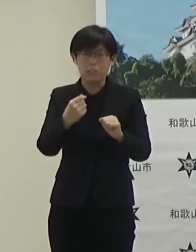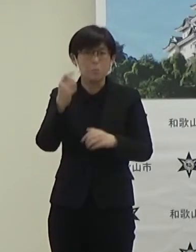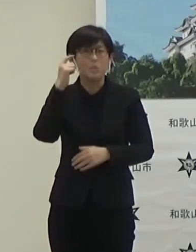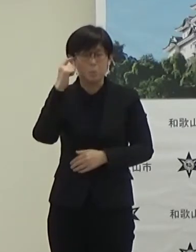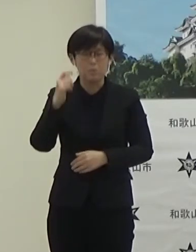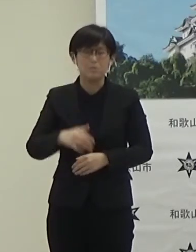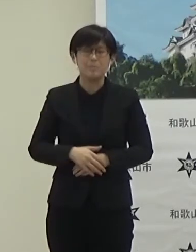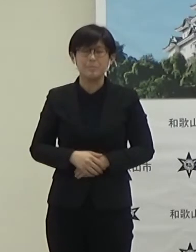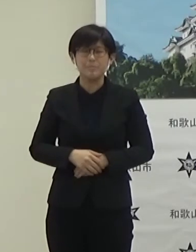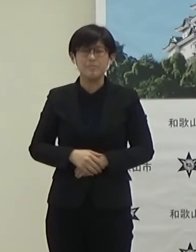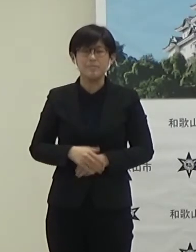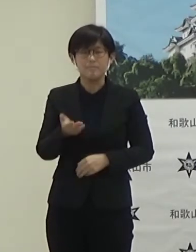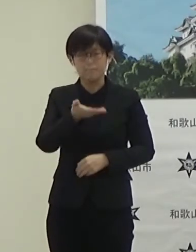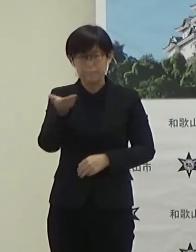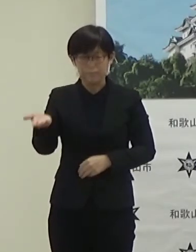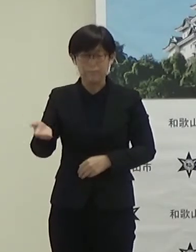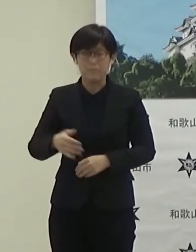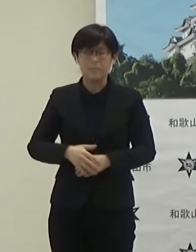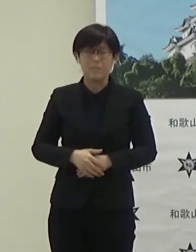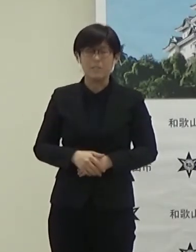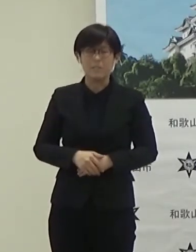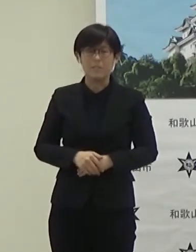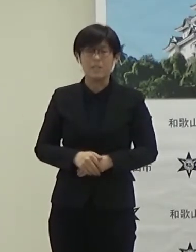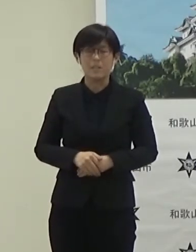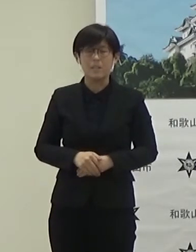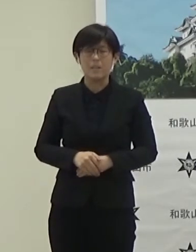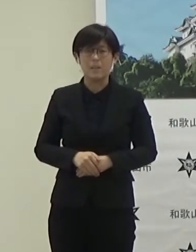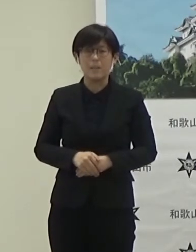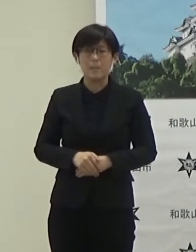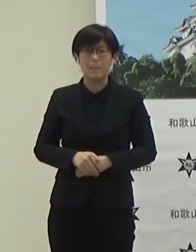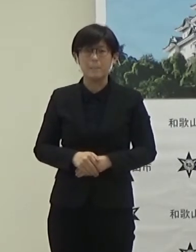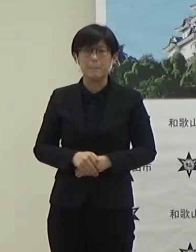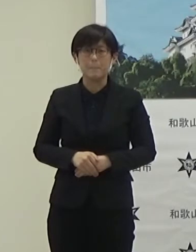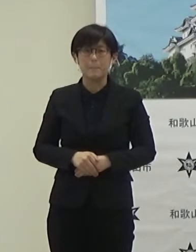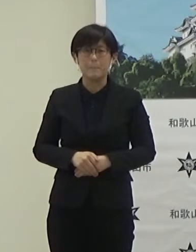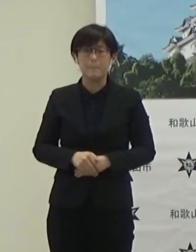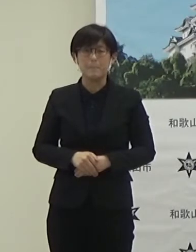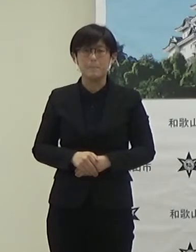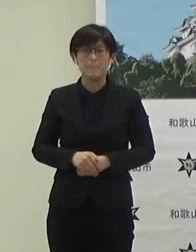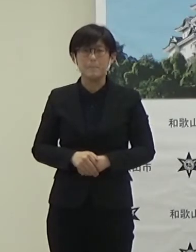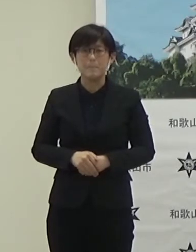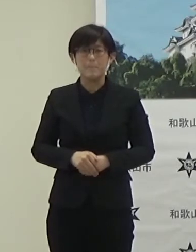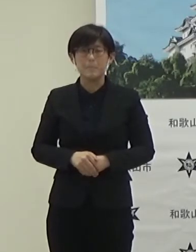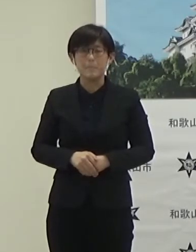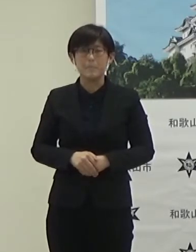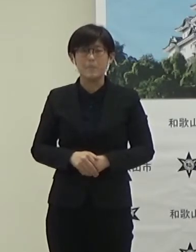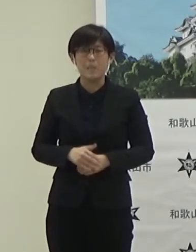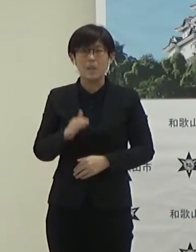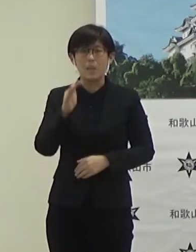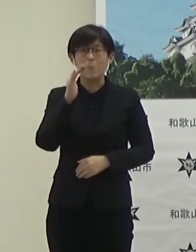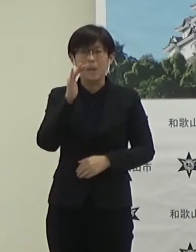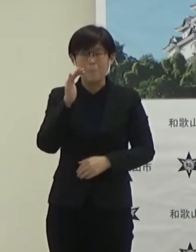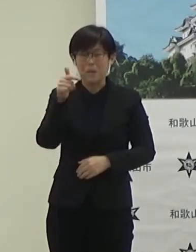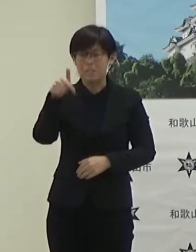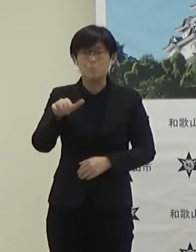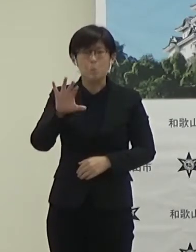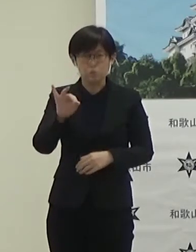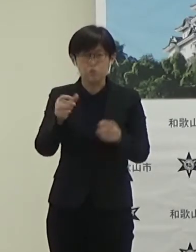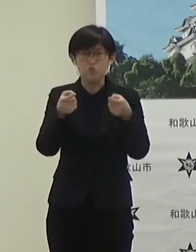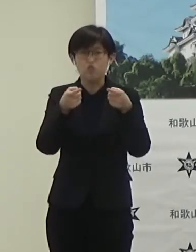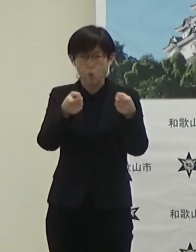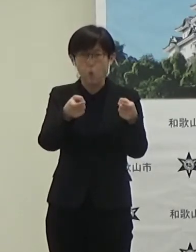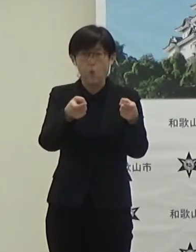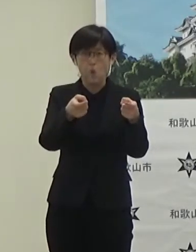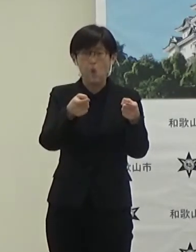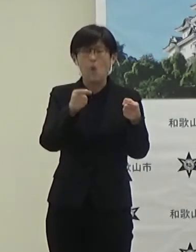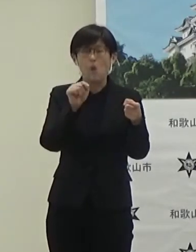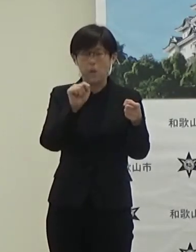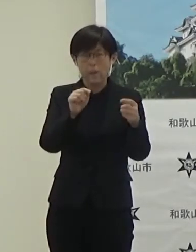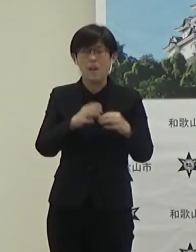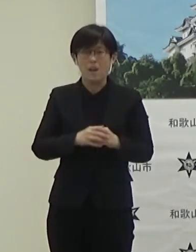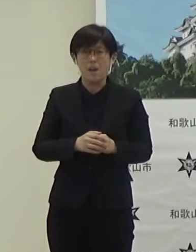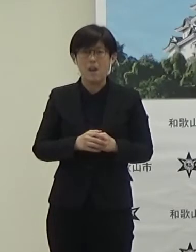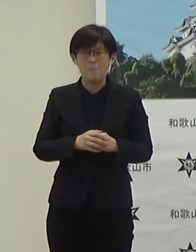次お願いします 和歌山下津港、正式に港湾法に基づく港湾名なんですけども